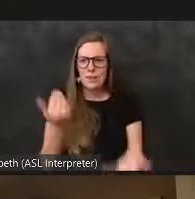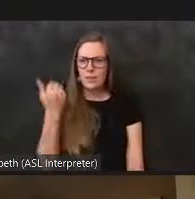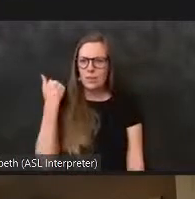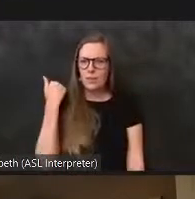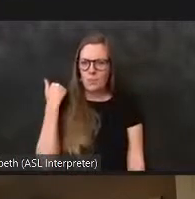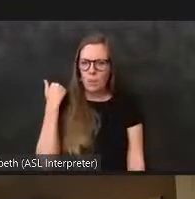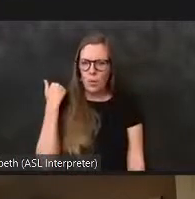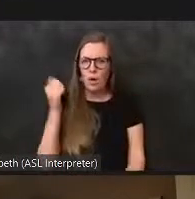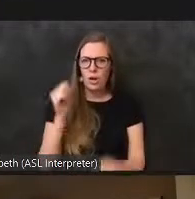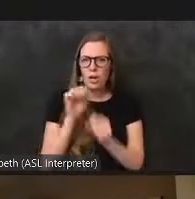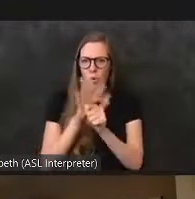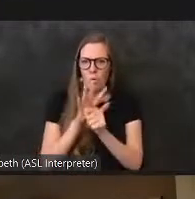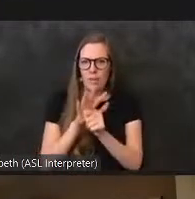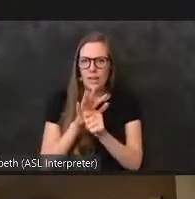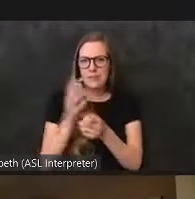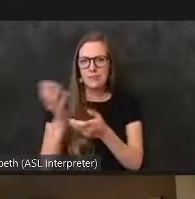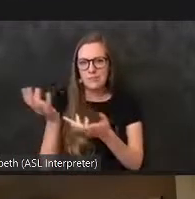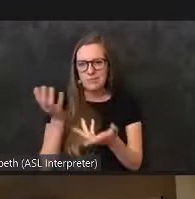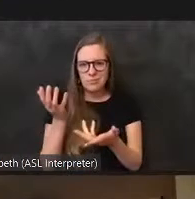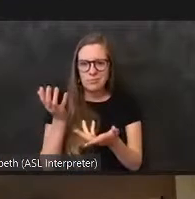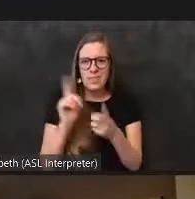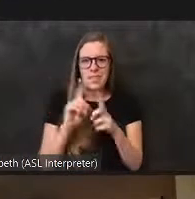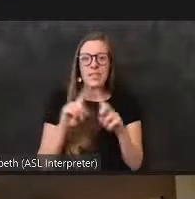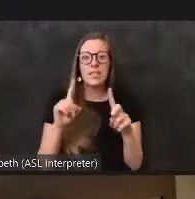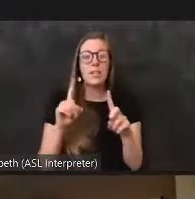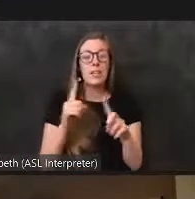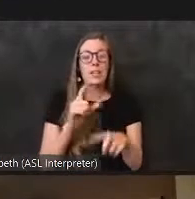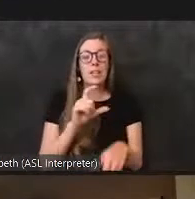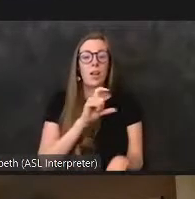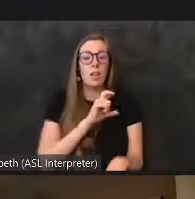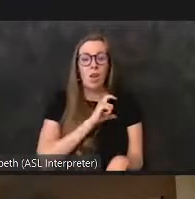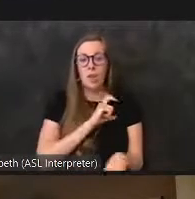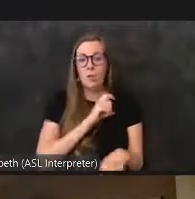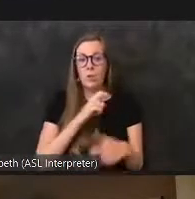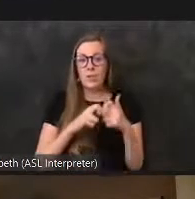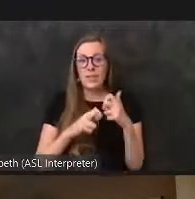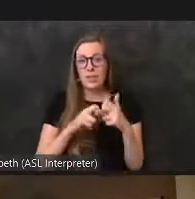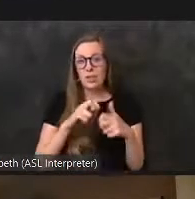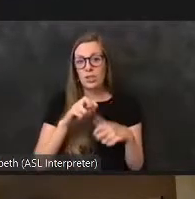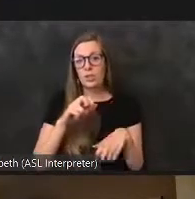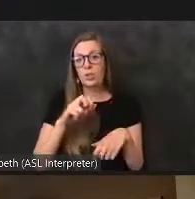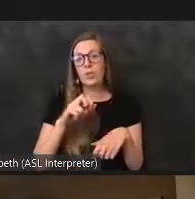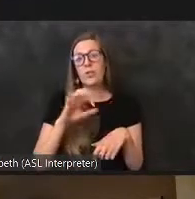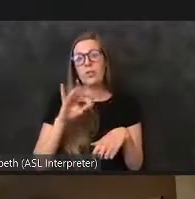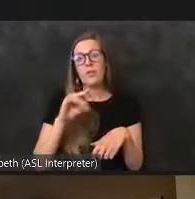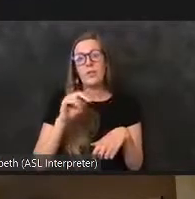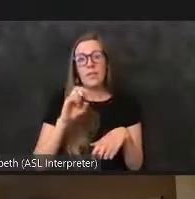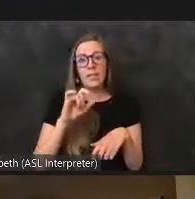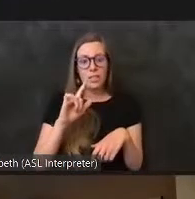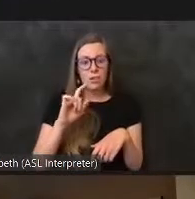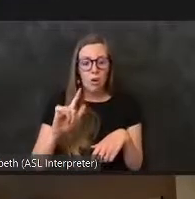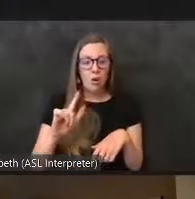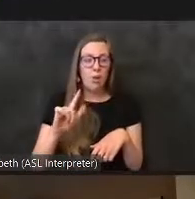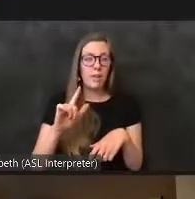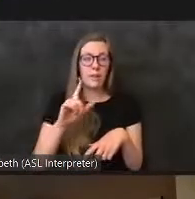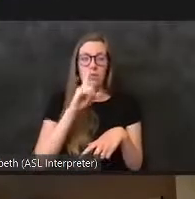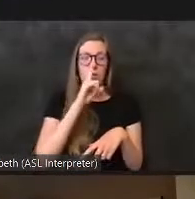los tenías antes que golpear a la pandemia de COVID. E Es una situación de salud, de salud y seguridad. Etanol.